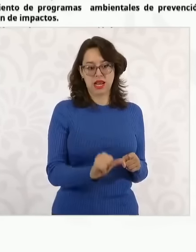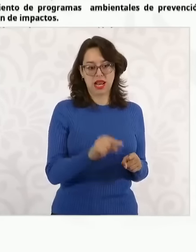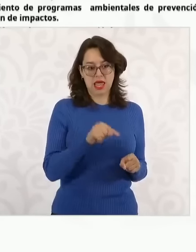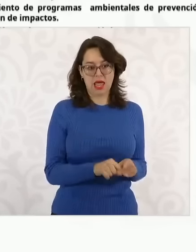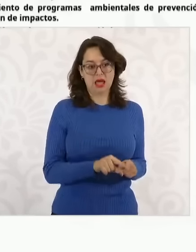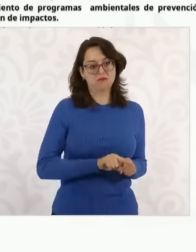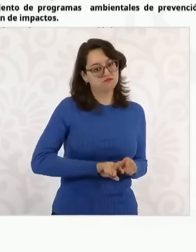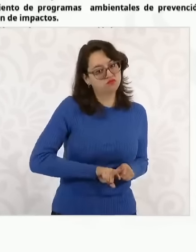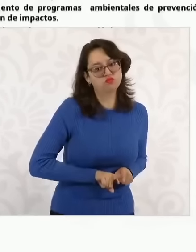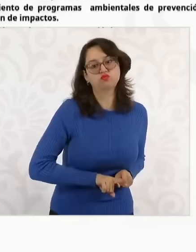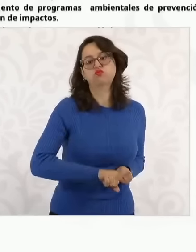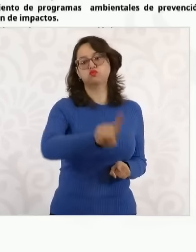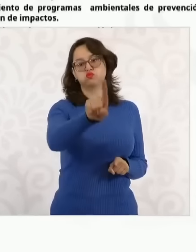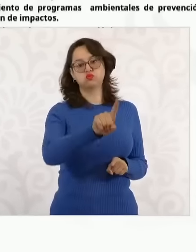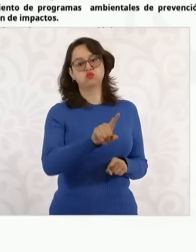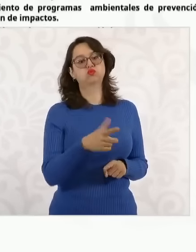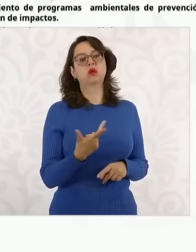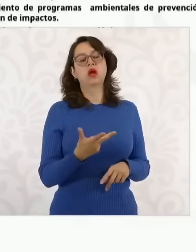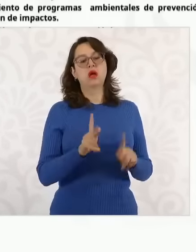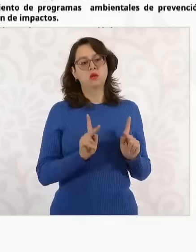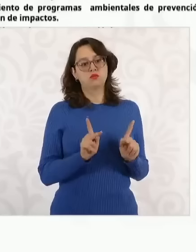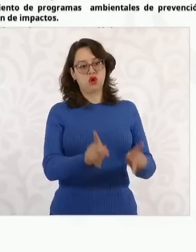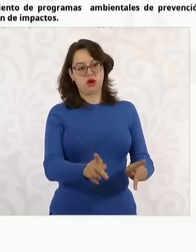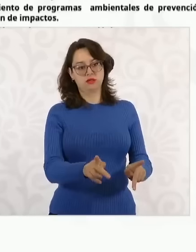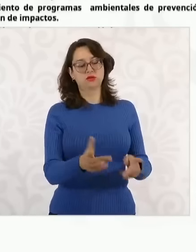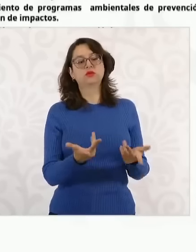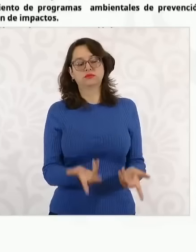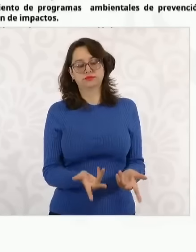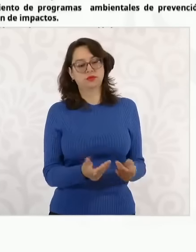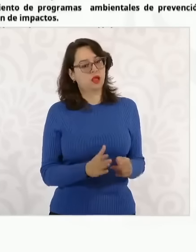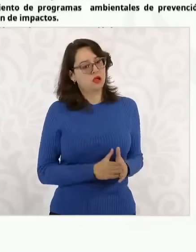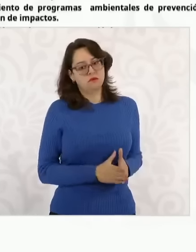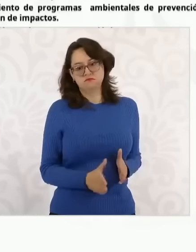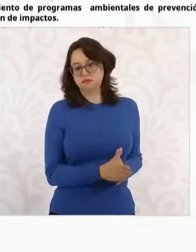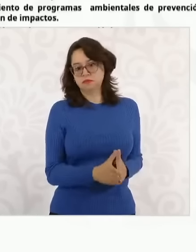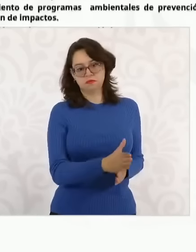de carga intermodal para el Tren Maya y ahí llevamos vía hasta el puerto y en el puerto